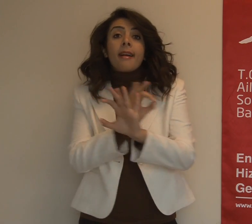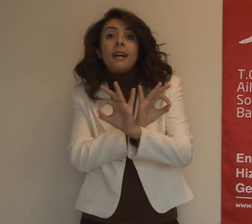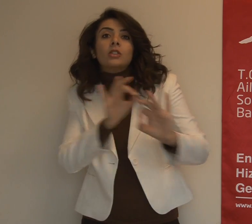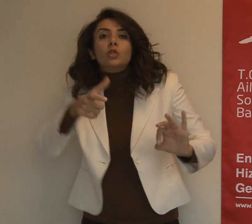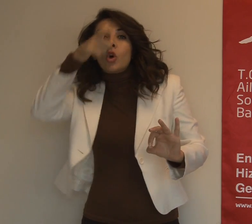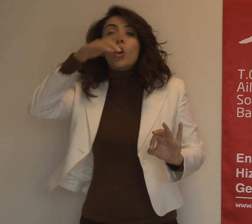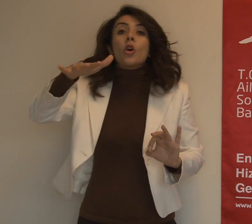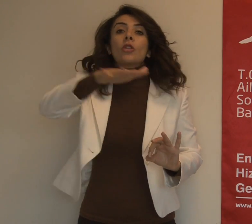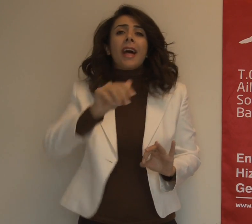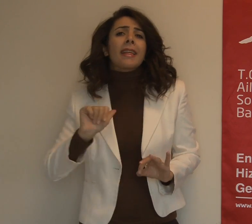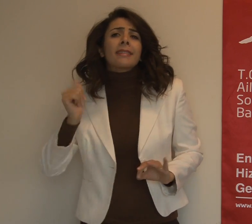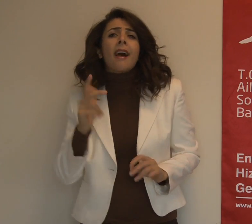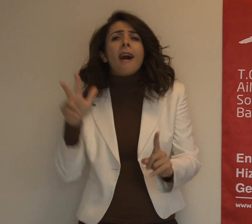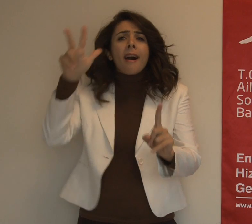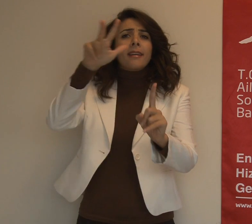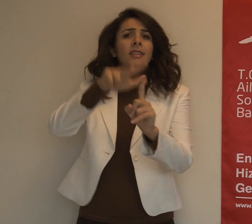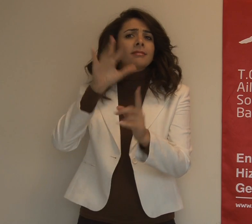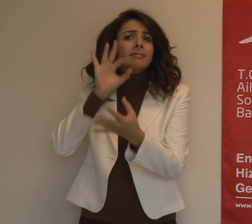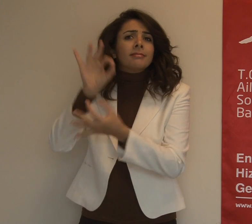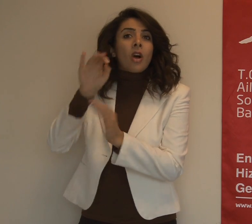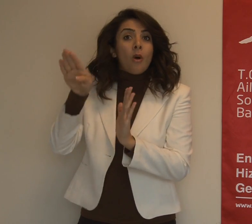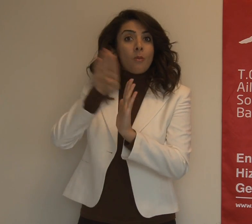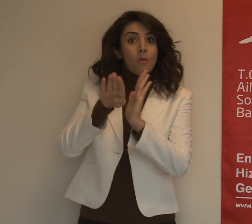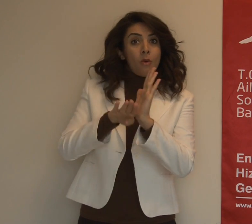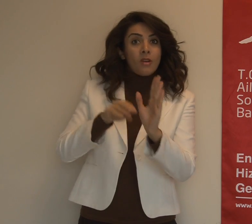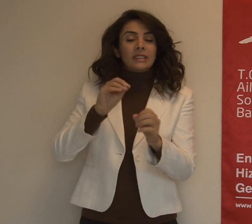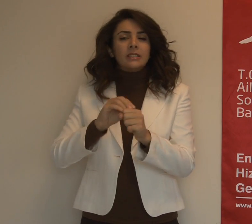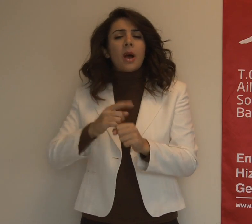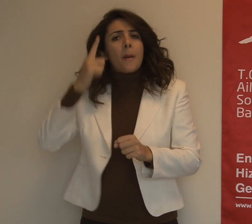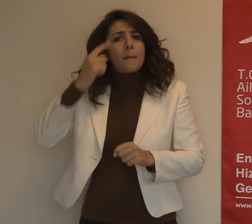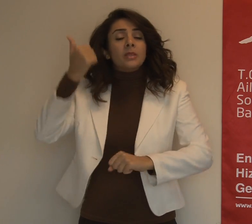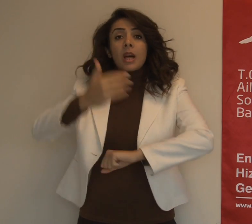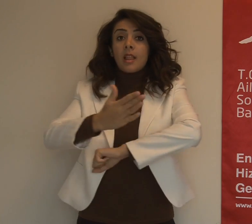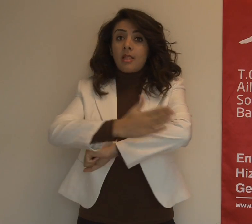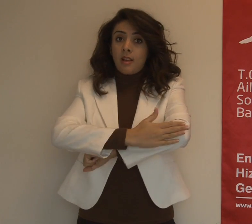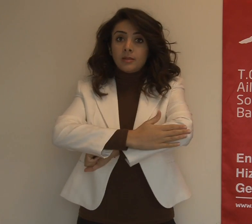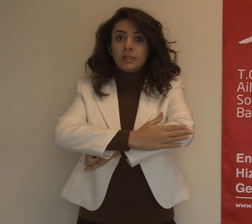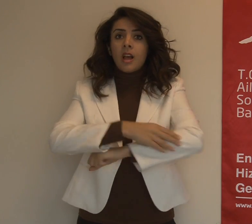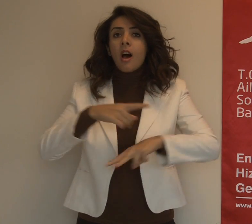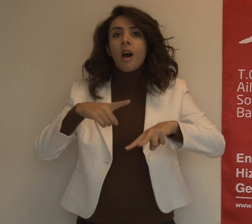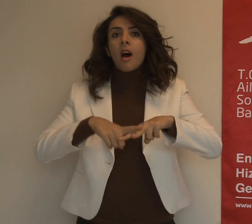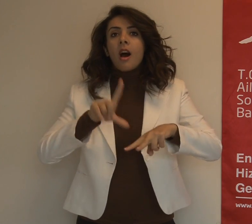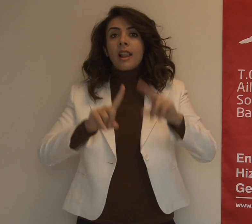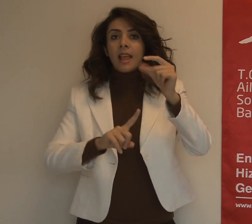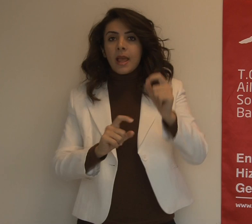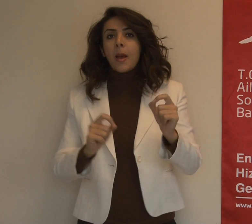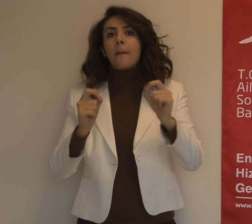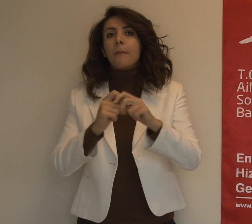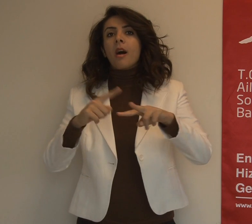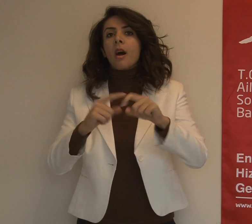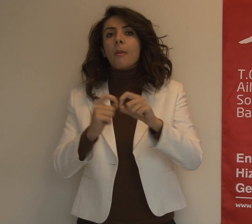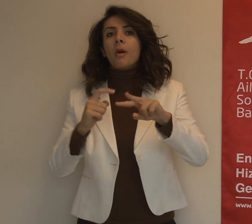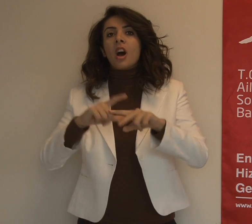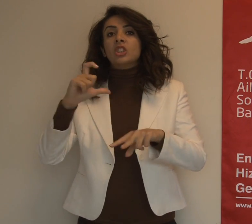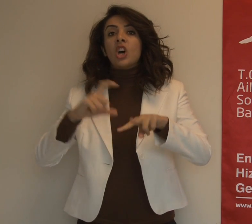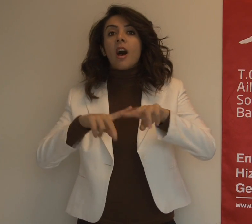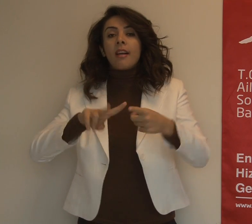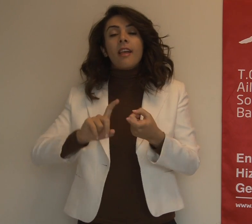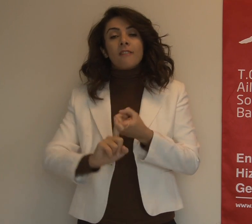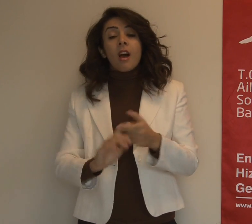“Engelsiz Türkiye'ye Değer Katanlar” Programı Başbakan Yardımcısı Ali Babacan ve